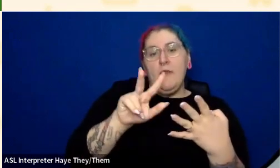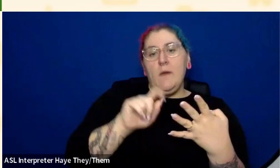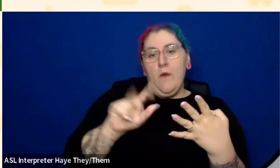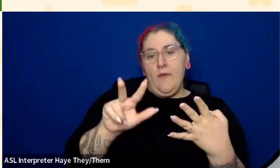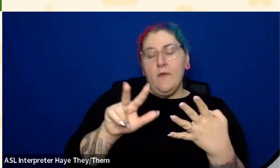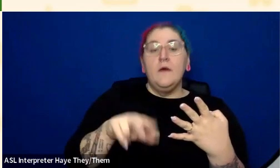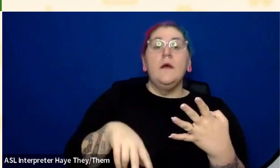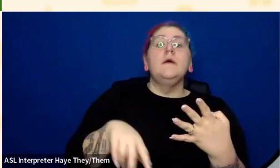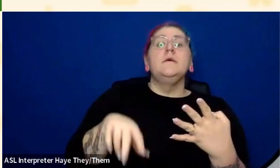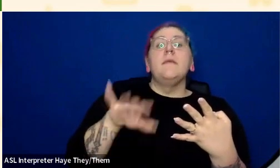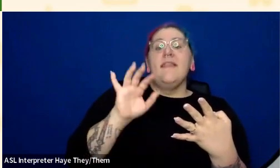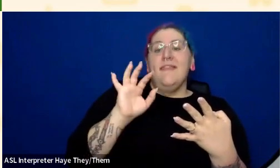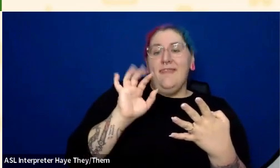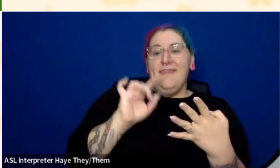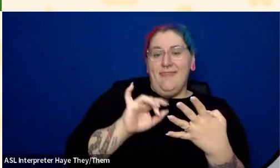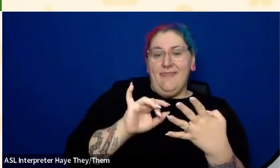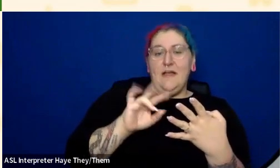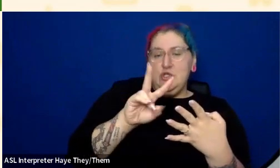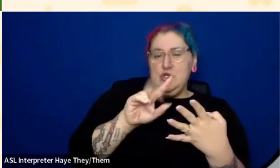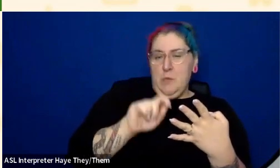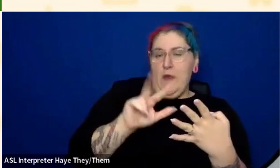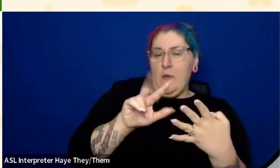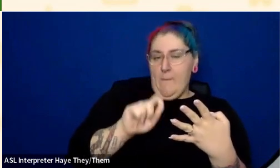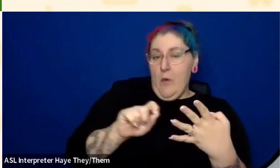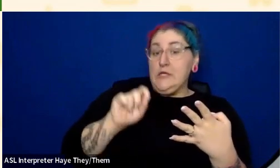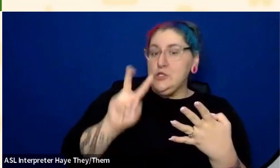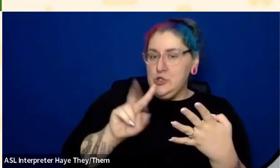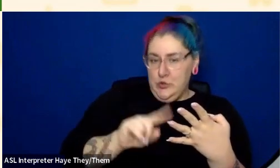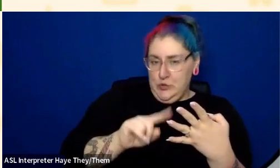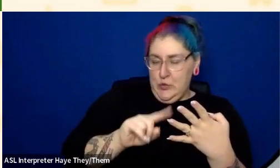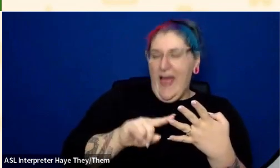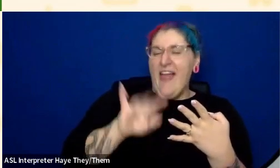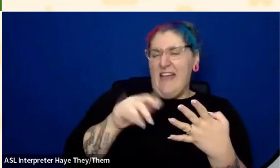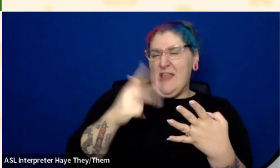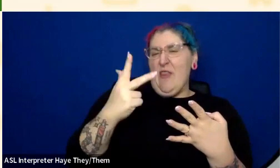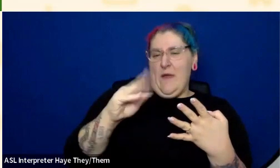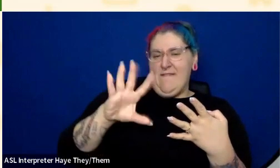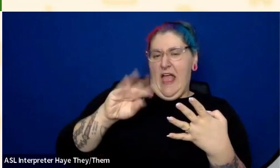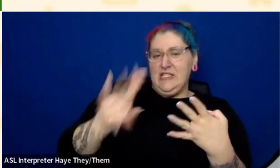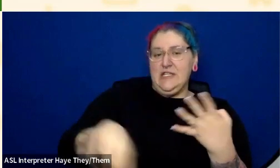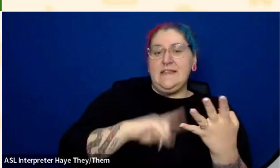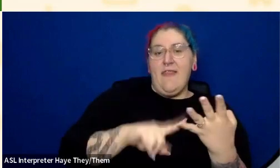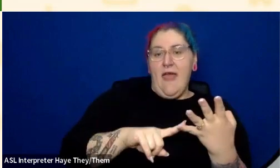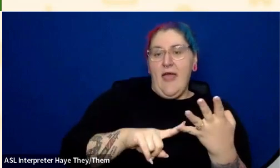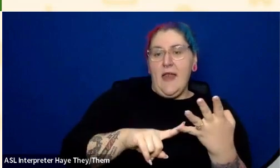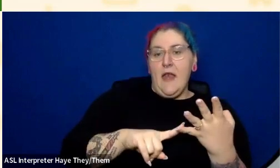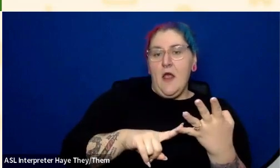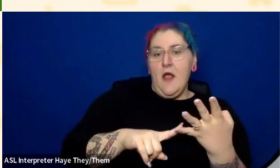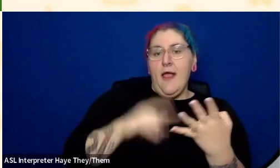Luego tienes el .31, que es la animación de la interacción, que también es AAA.